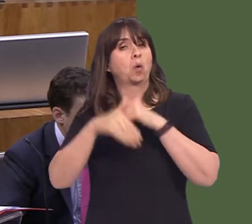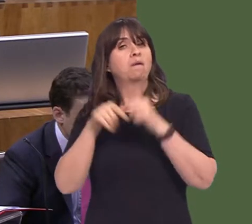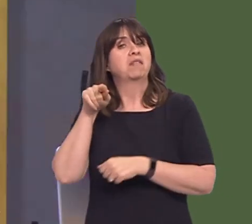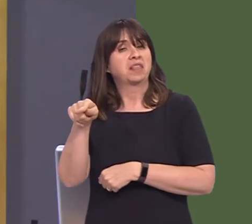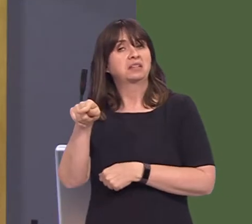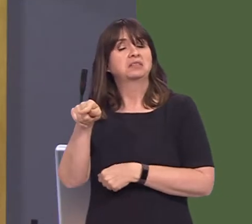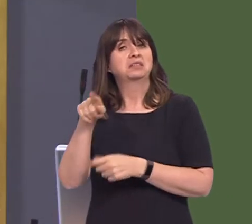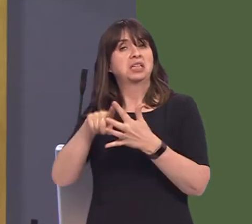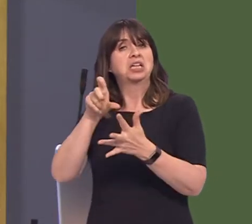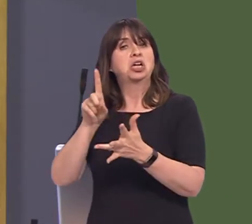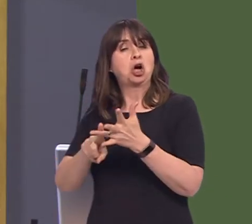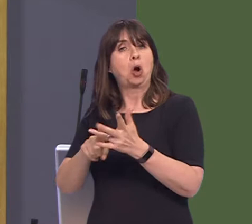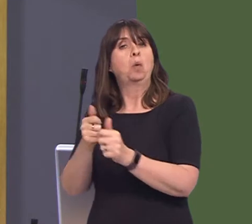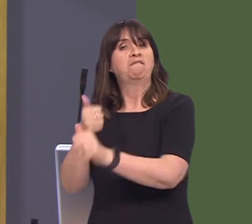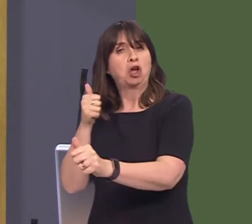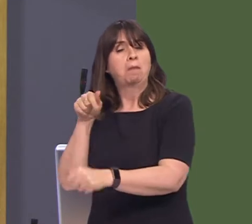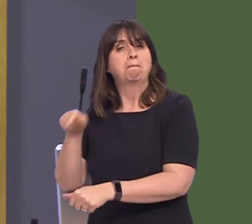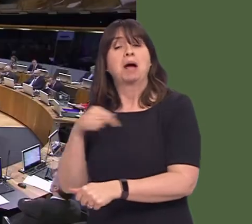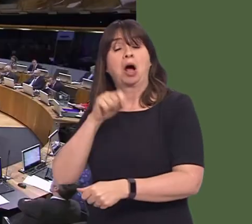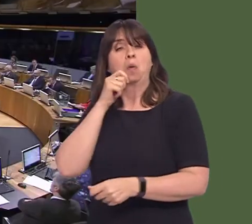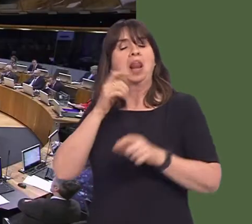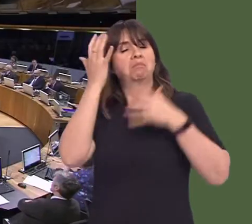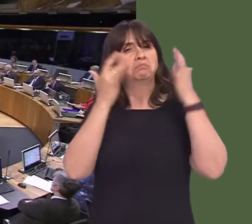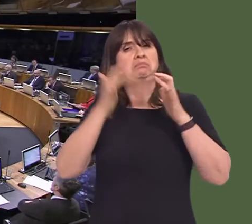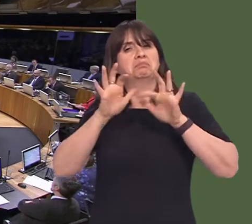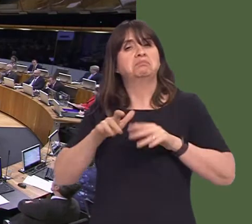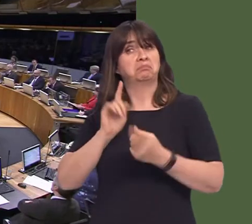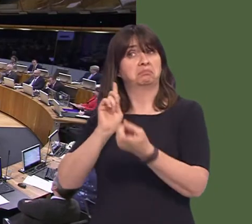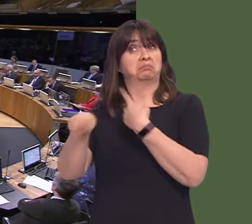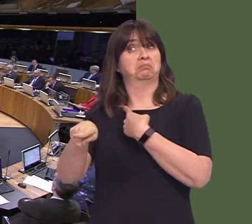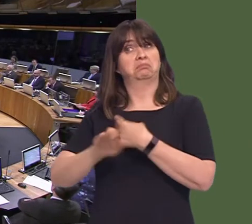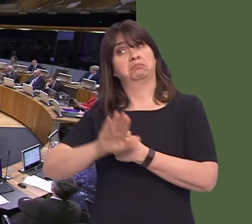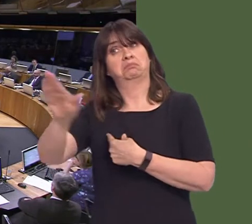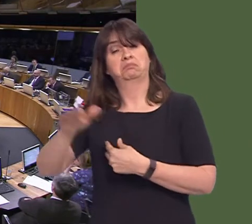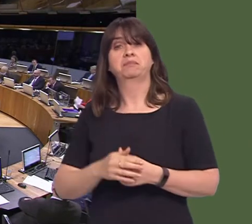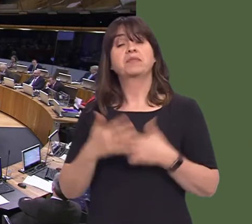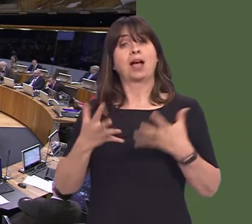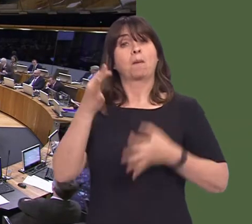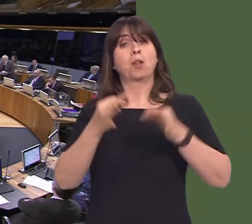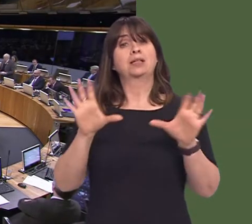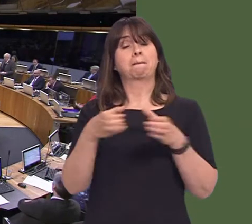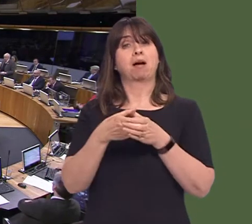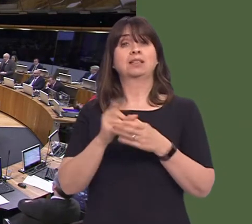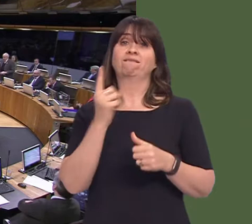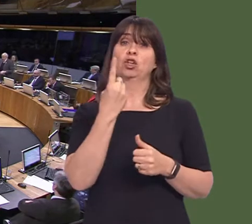Y Llywydd / The Llywydd: Cwestiynau nawr gan arweinwyr y pleidiau. Arweinydd grwp UKIP, Neil Hamilton. Neil Hamilton AM: Diolch yn fawr, Llywydd.